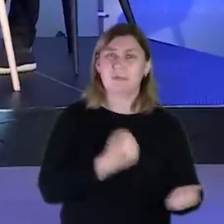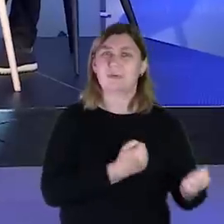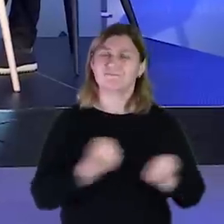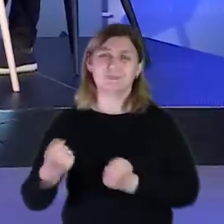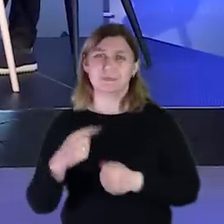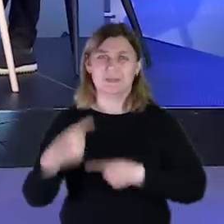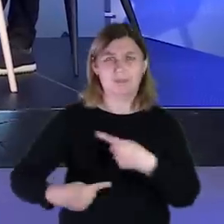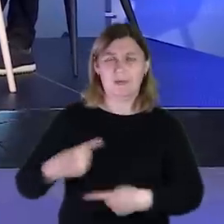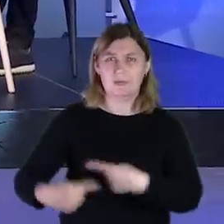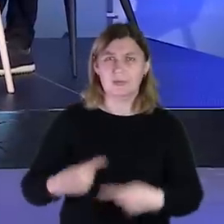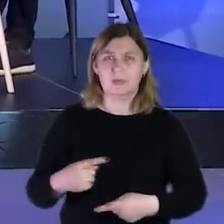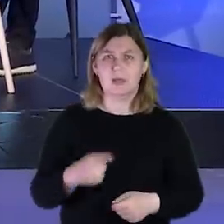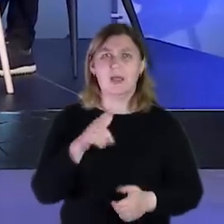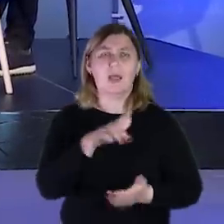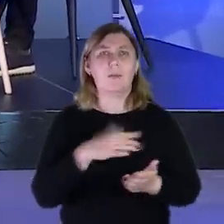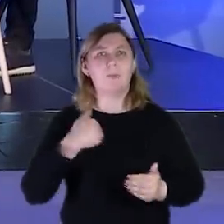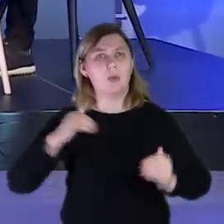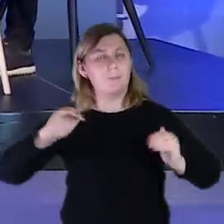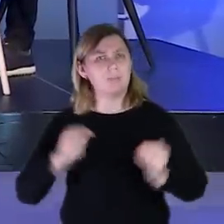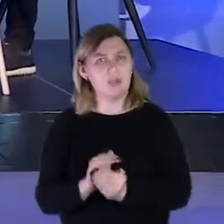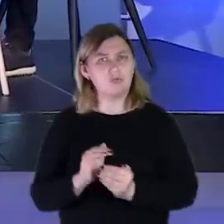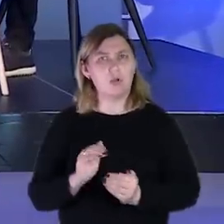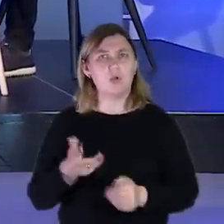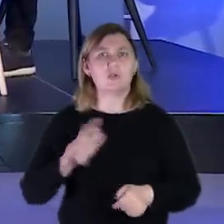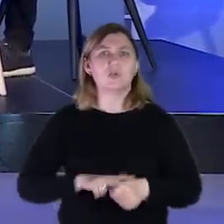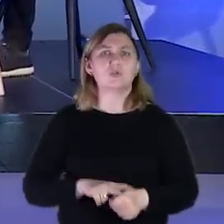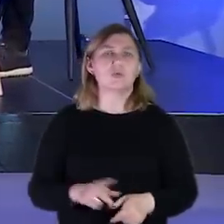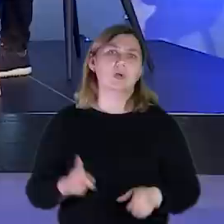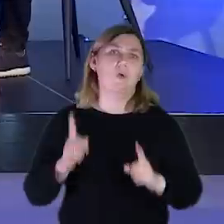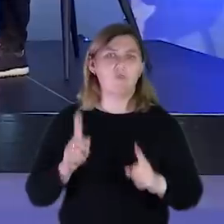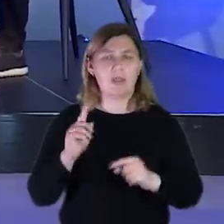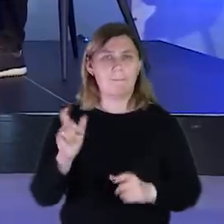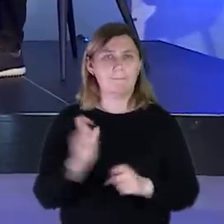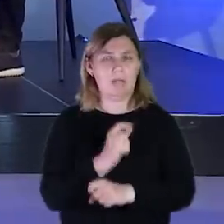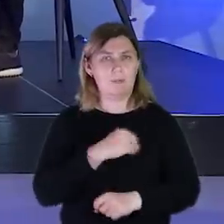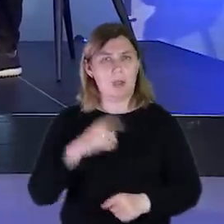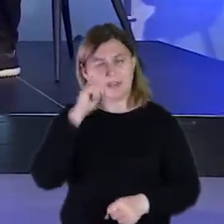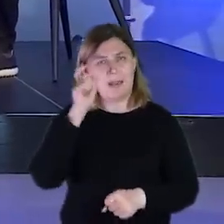albo były takie środowiska mniejszości, które uważały państwo polskie za wrogie,